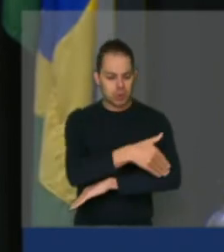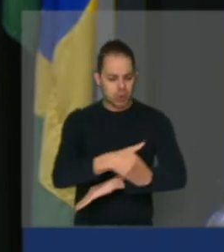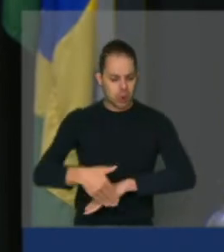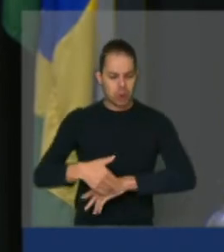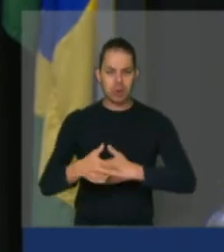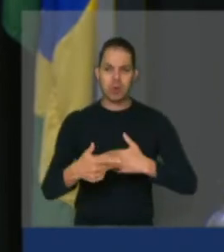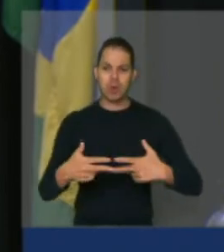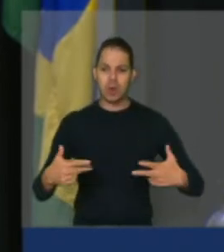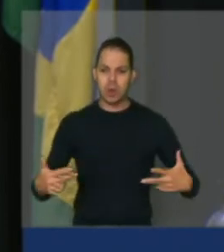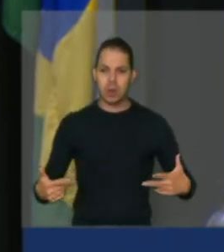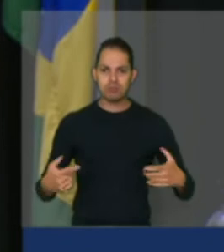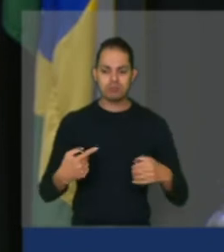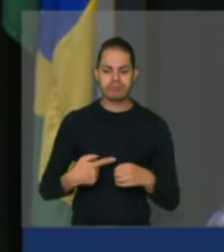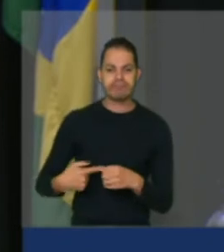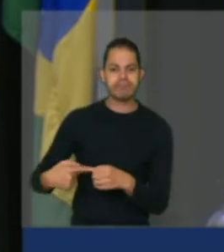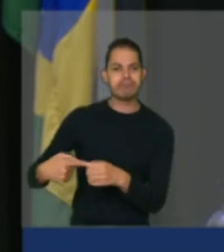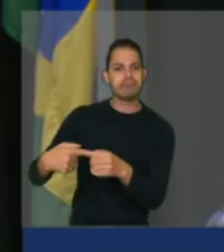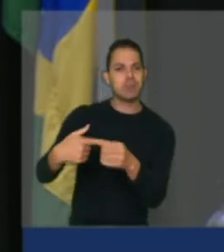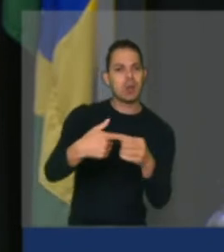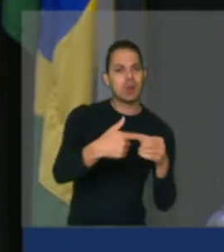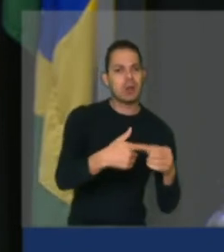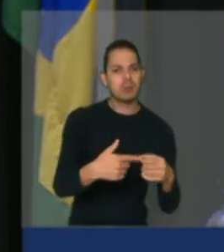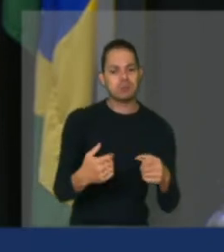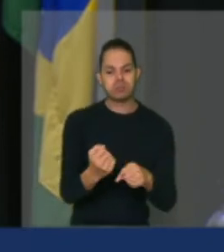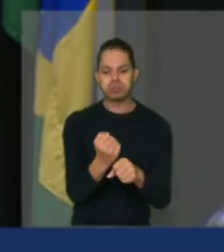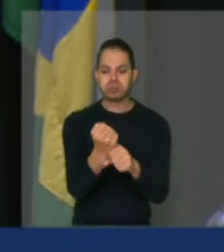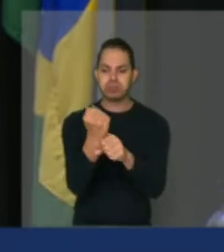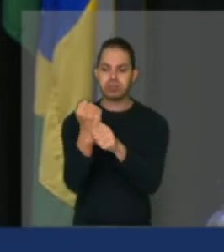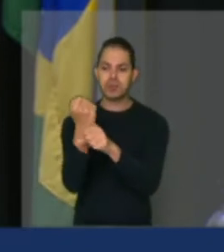NOSSOS ESTADOS, DOS NOSSOS MUNICÍPIOS QUANDO SEQUER TINHA UMA FERRAMENTA QUANDO CORTAVA CANA NO FOGÃO,